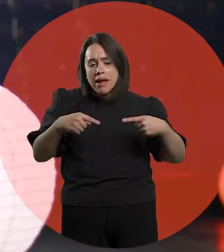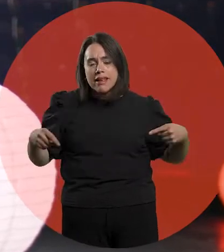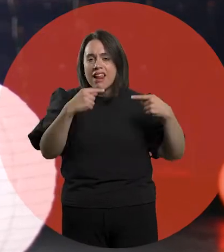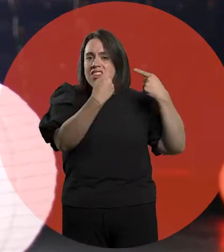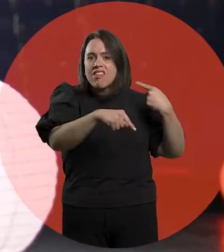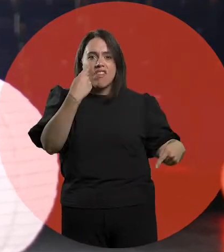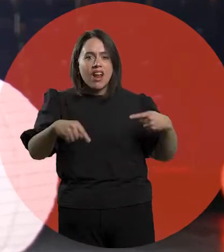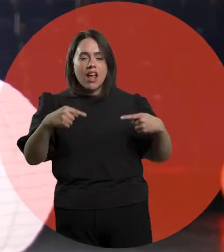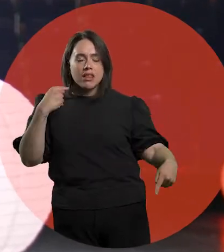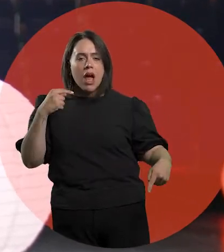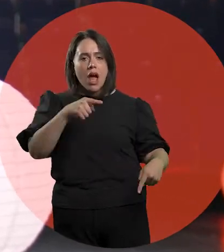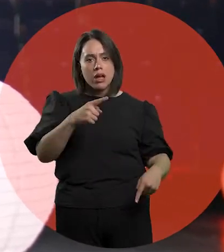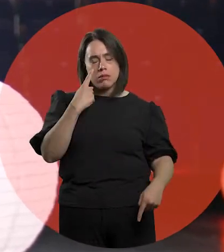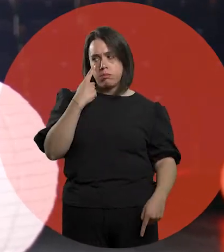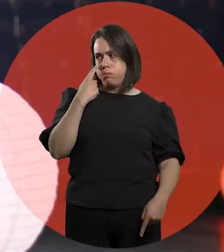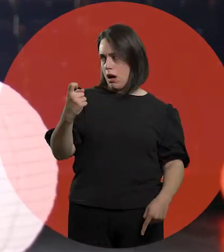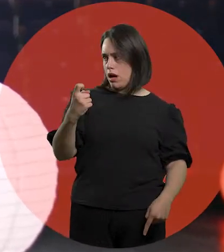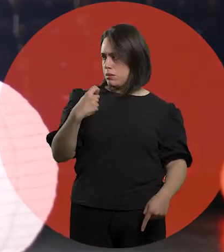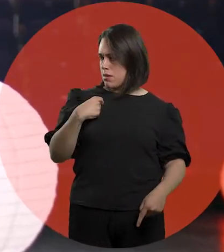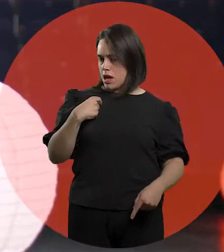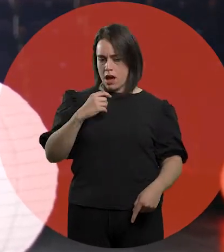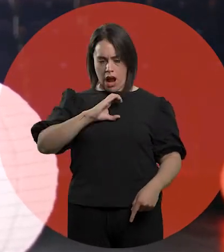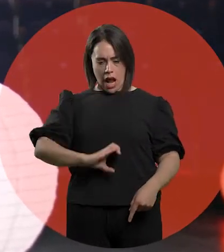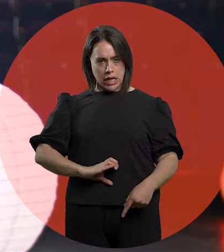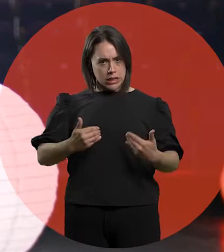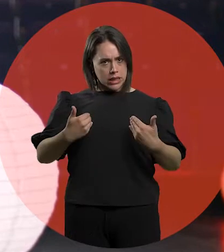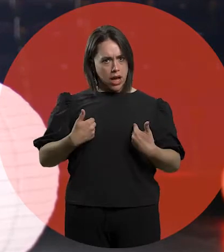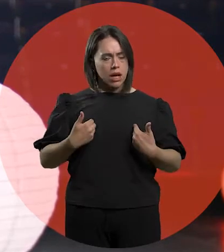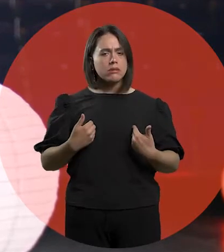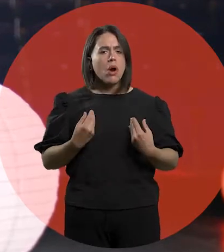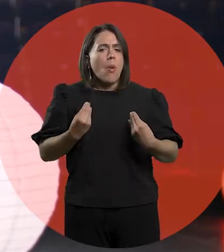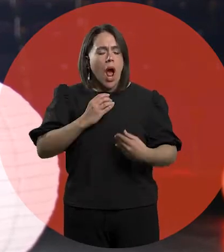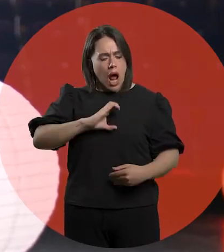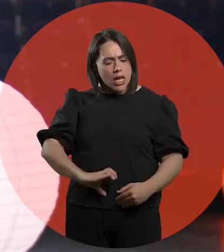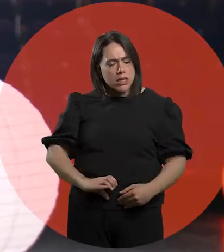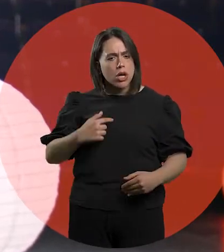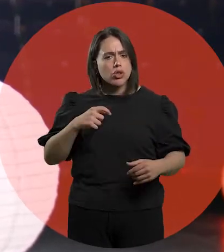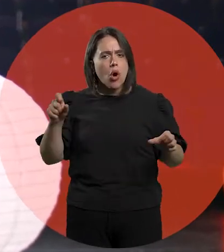Y ahí empezás a ver también tus cualidades. ¿Qué cualidades tenemos? ¿Cómo nos podemos manejar?